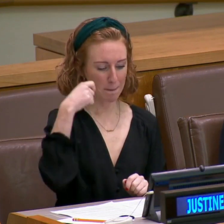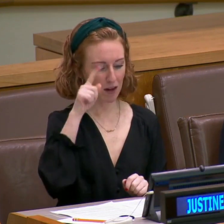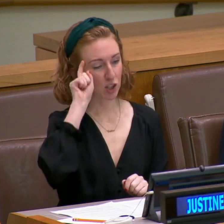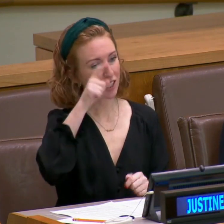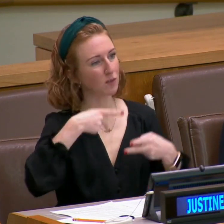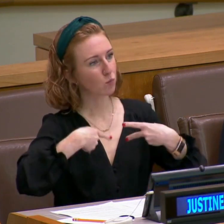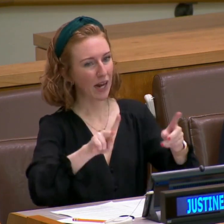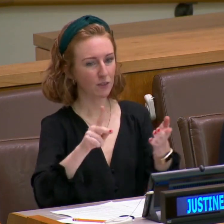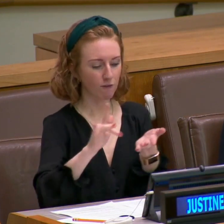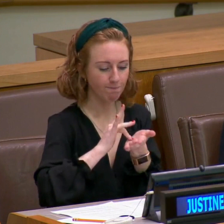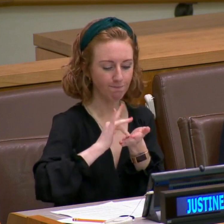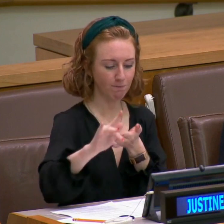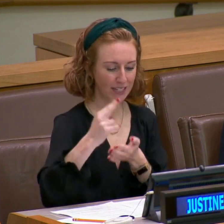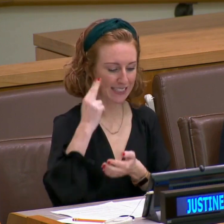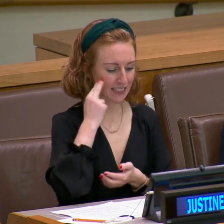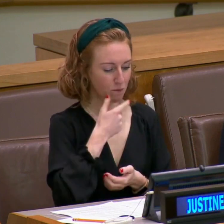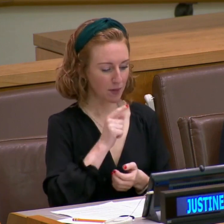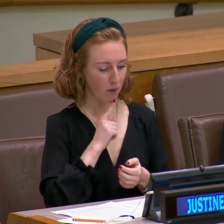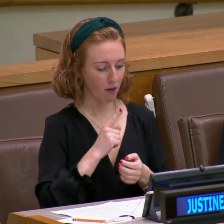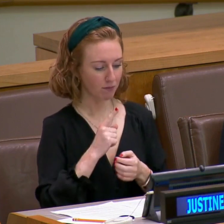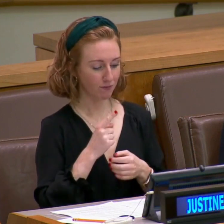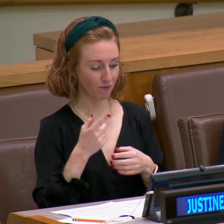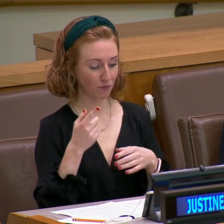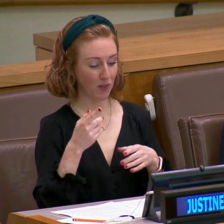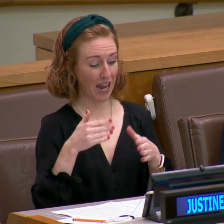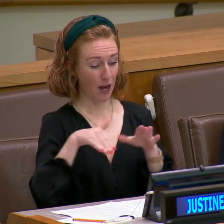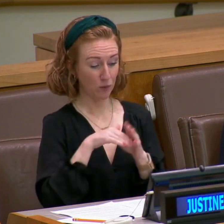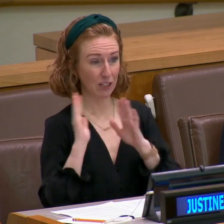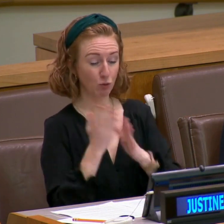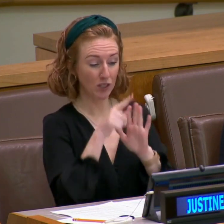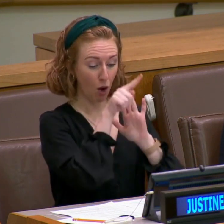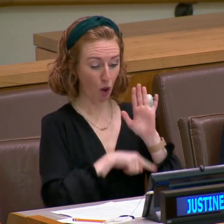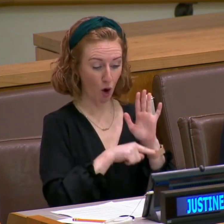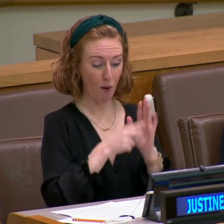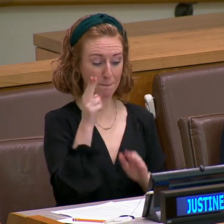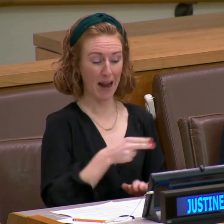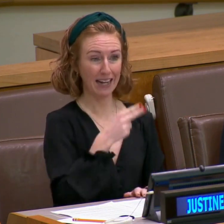Bell sugirió varias formas de erradicar personas sordas, incluyendo la introducción de una ley